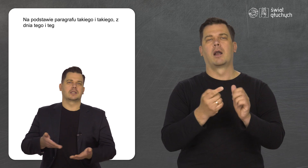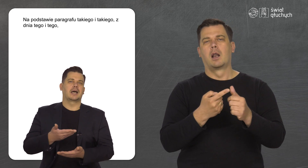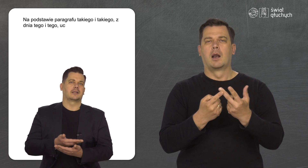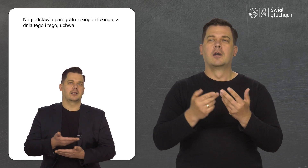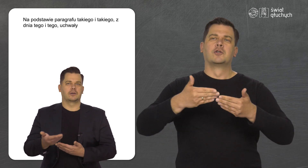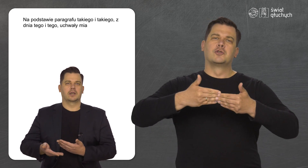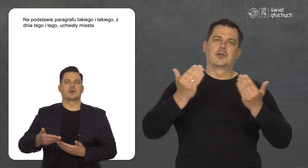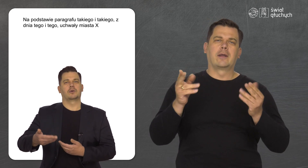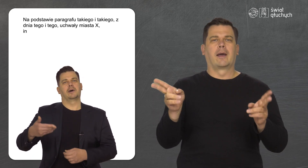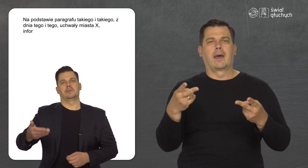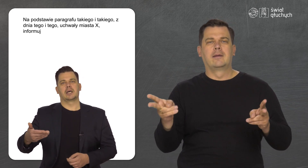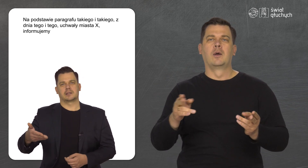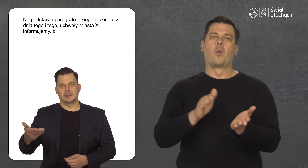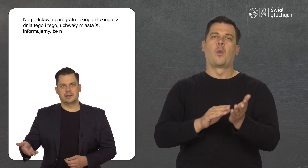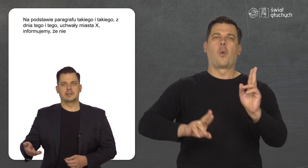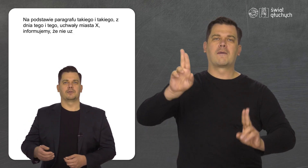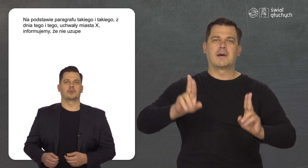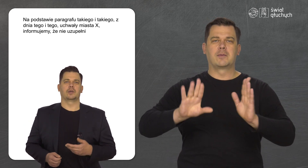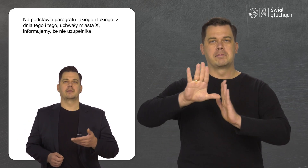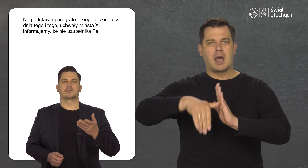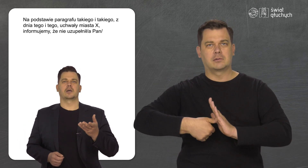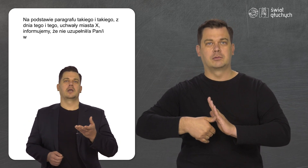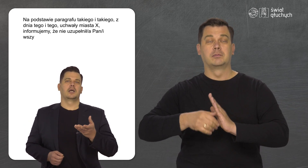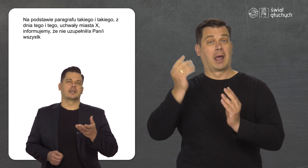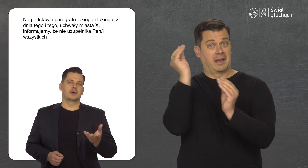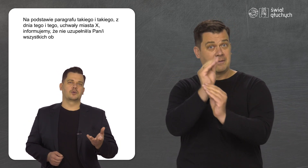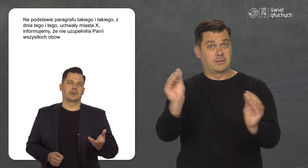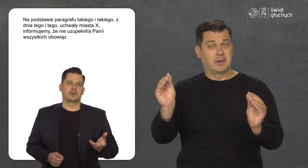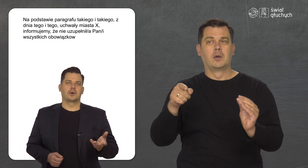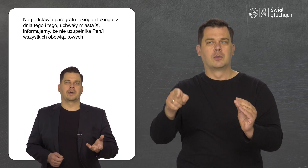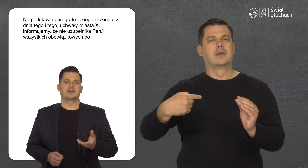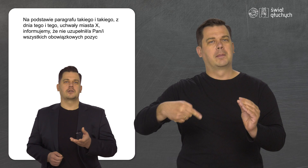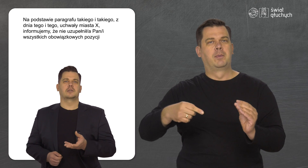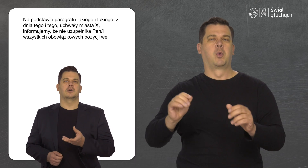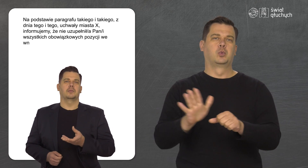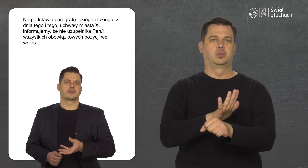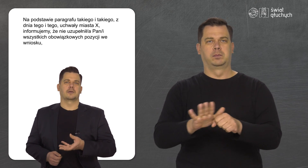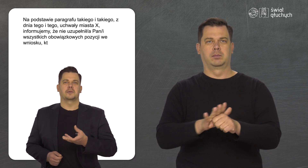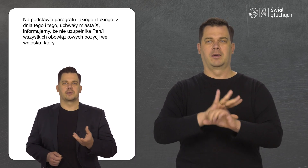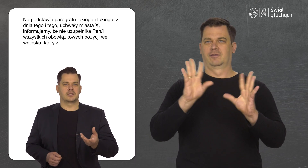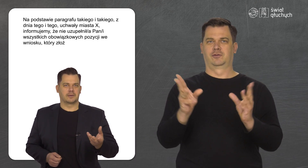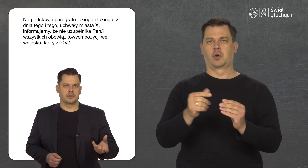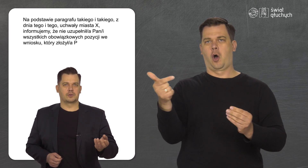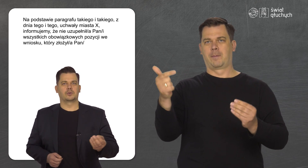z dnia tego i tego, uchwały miasta X, informujemy, że nie uzupełnił/a Pan/i wszystkich obowiązkowych pozycji we wniosku,